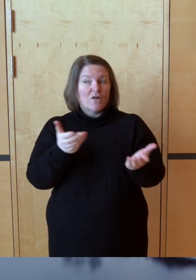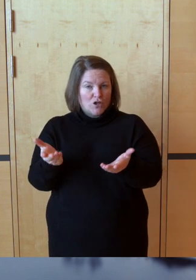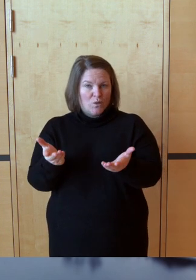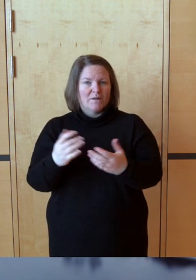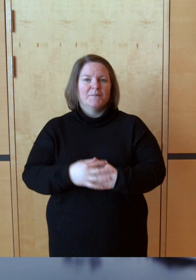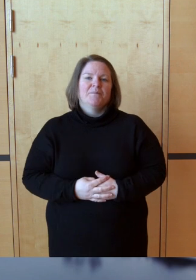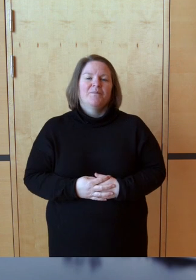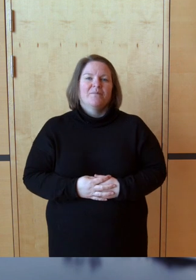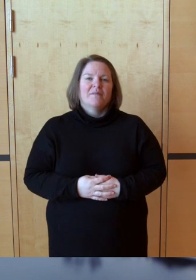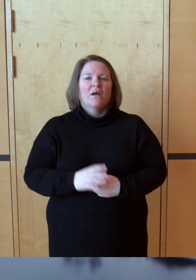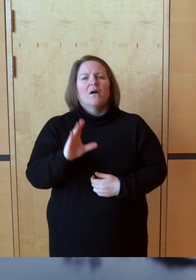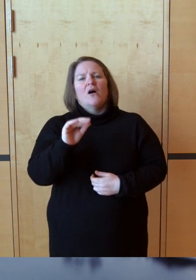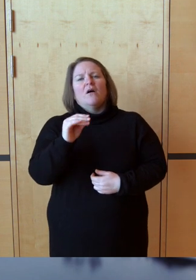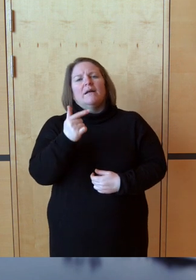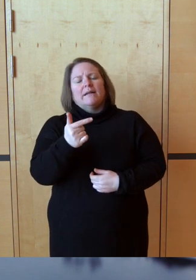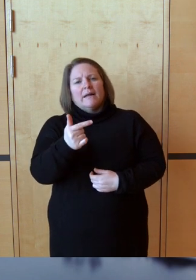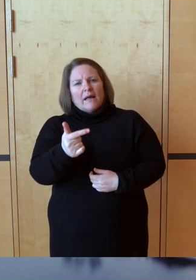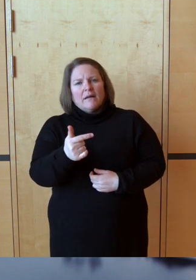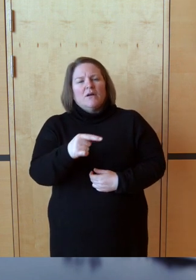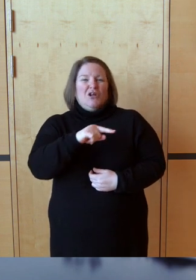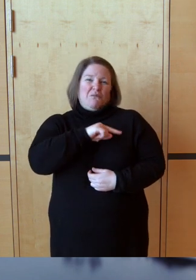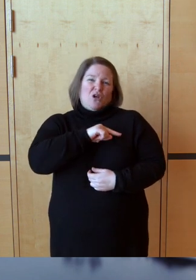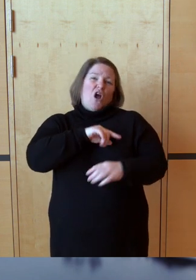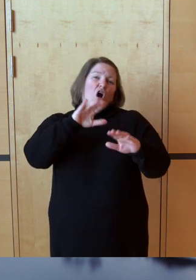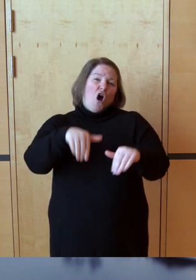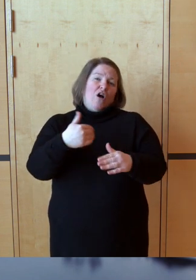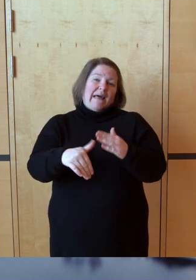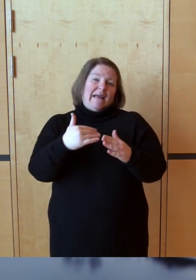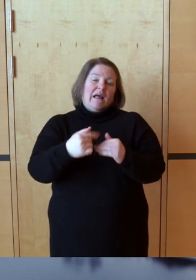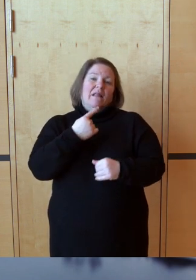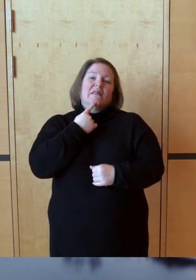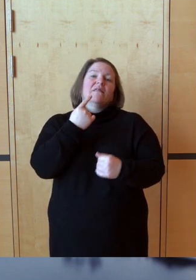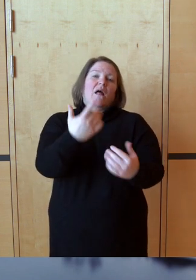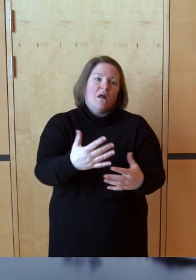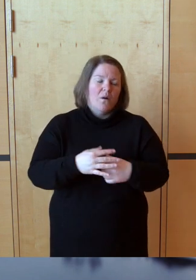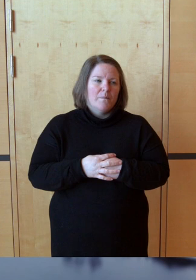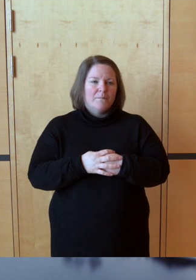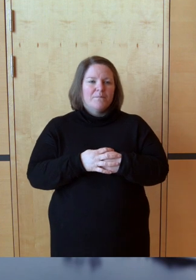Tack så mycket mycket ju sagt faktiskt nu Jag tänkte litegrann på vinklingen